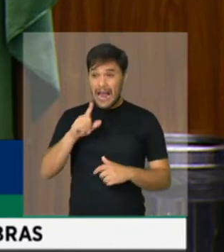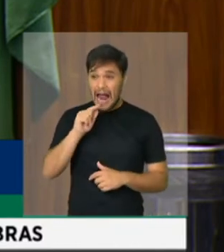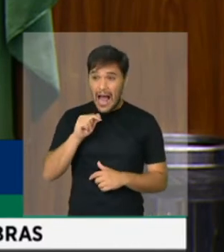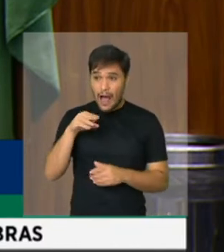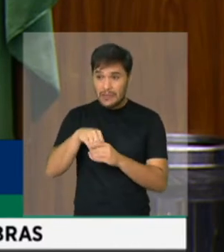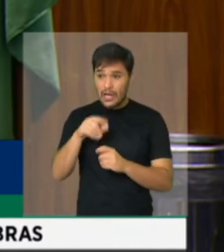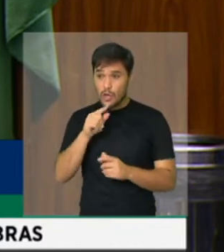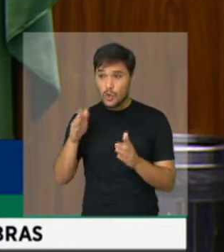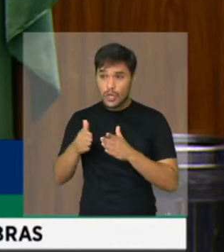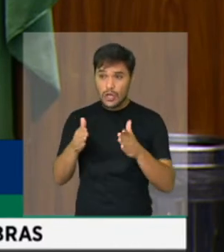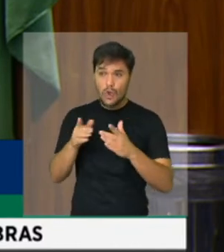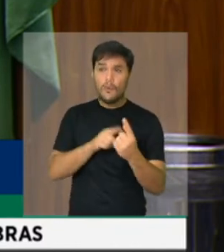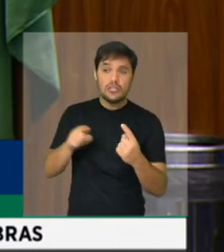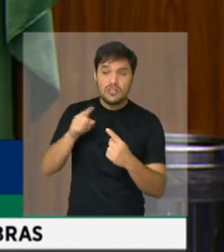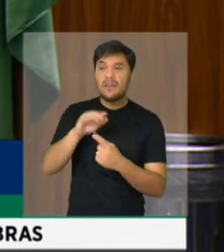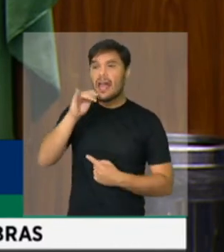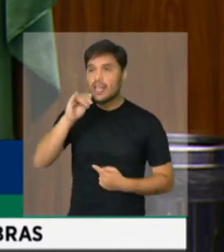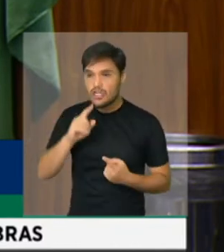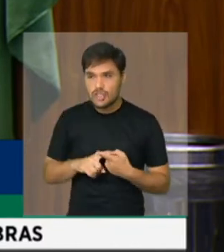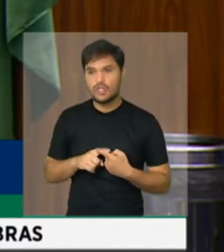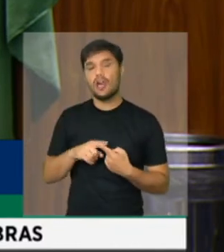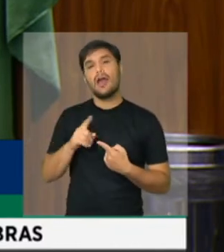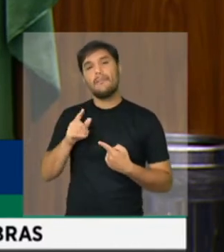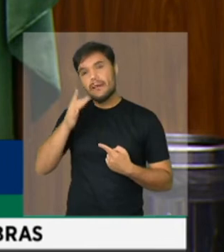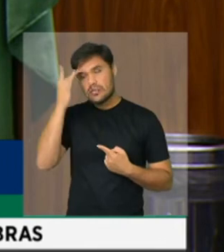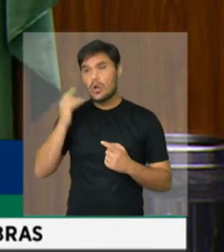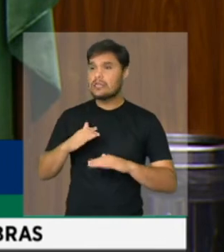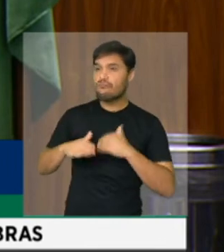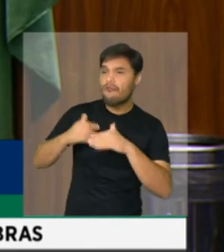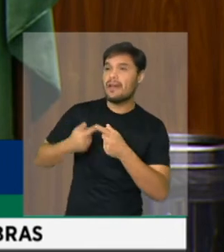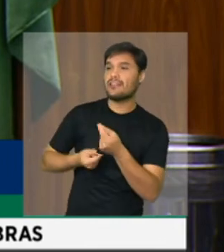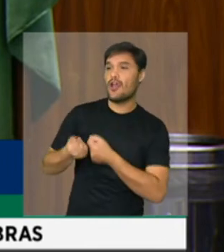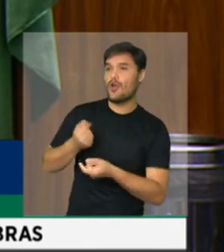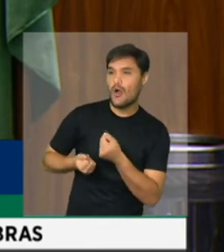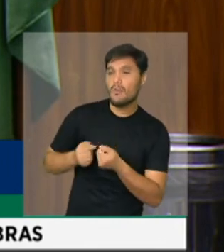SÃO FRANCISCO SERVE PRA ENERGIA, SERVE PARA O DESENVOLVIMENTO ECONÔMICO, MAS SERVE PARA O ABASTECIMENTO